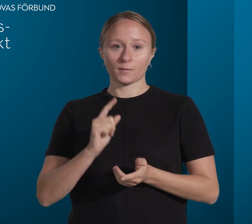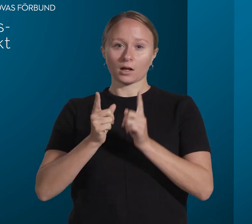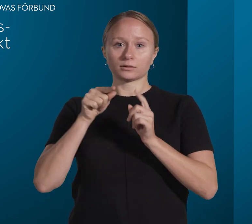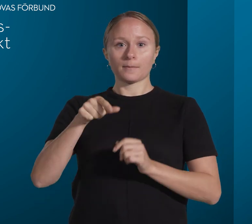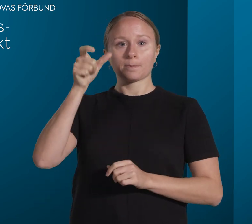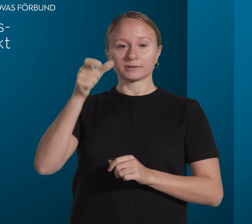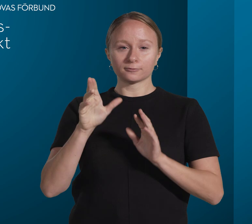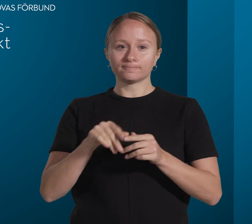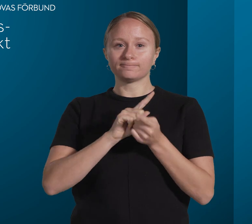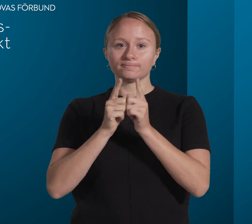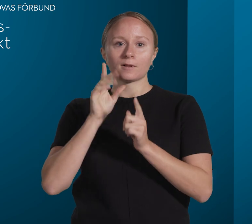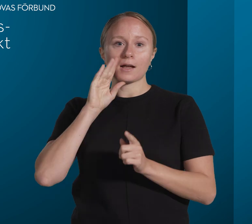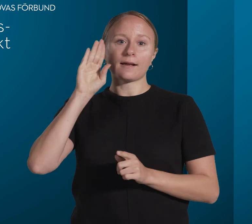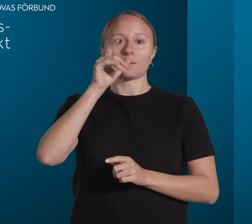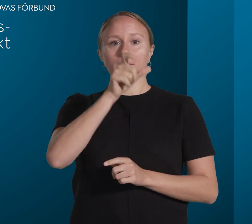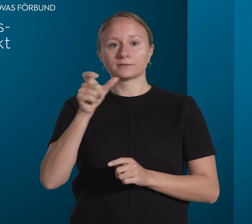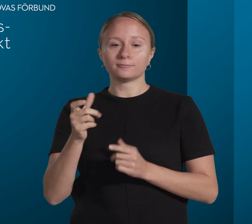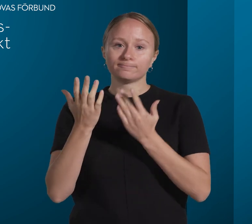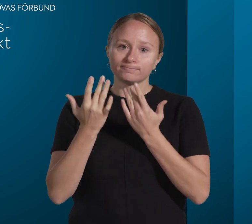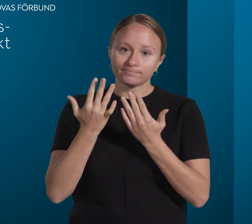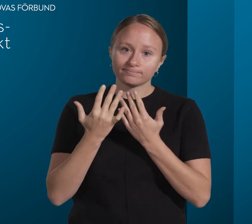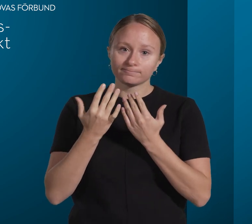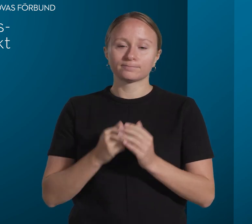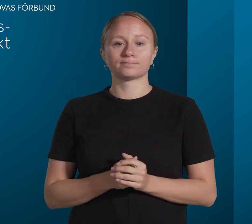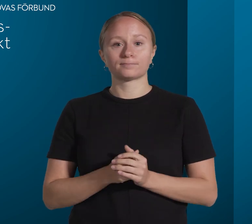Kanske har personen besökt äldre för att prata, -